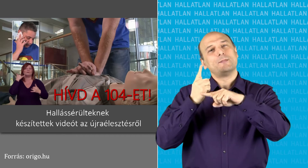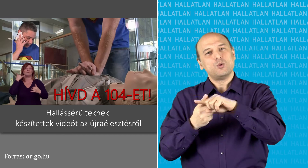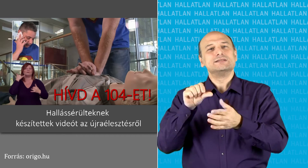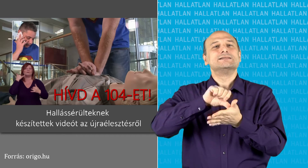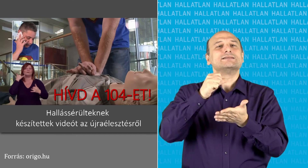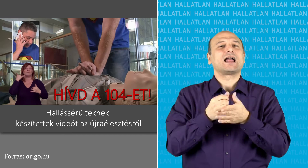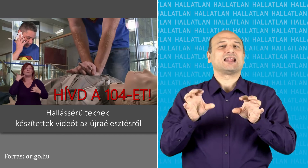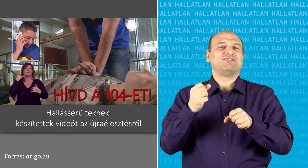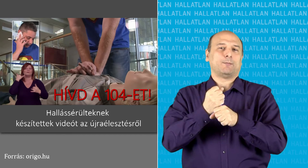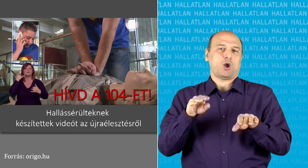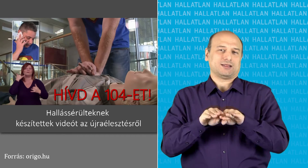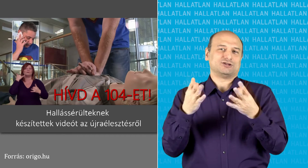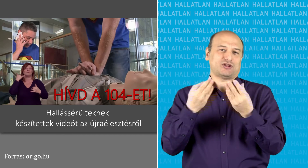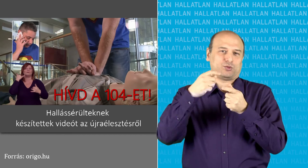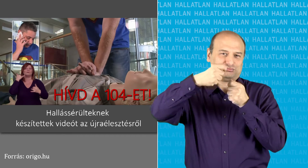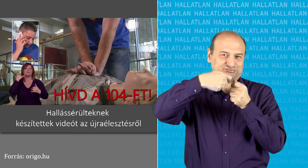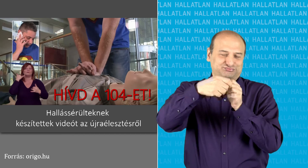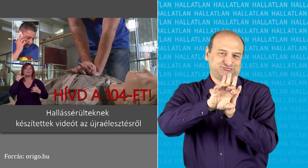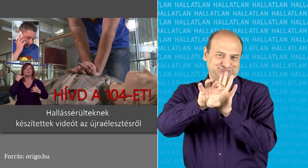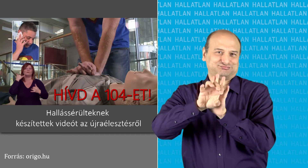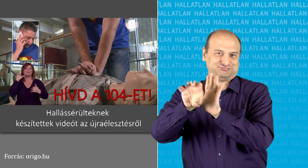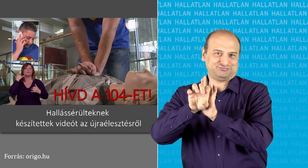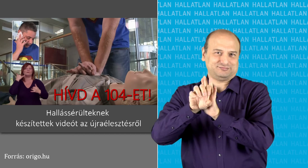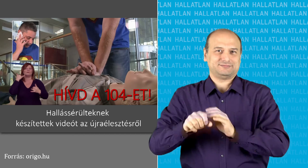és a Szeged TV munkatársainak segítségével készült el.